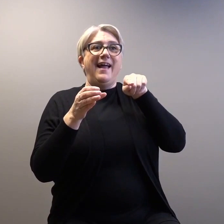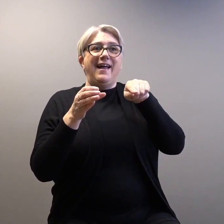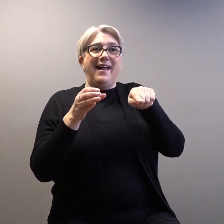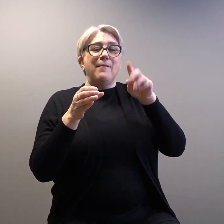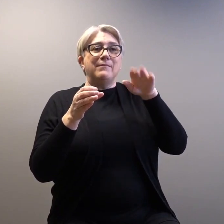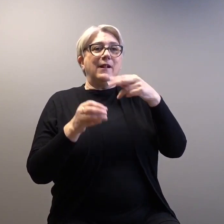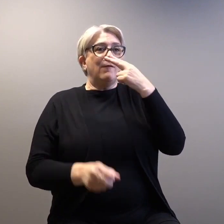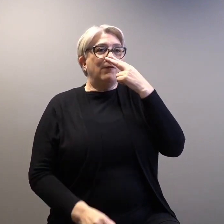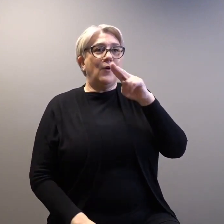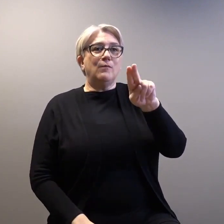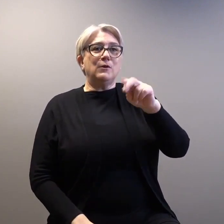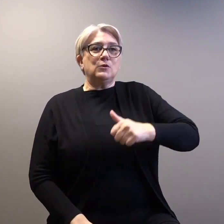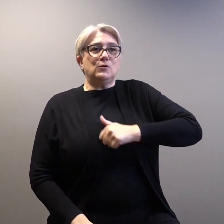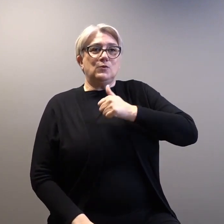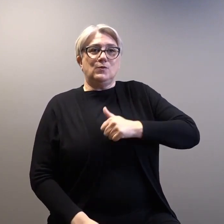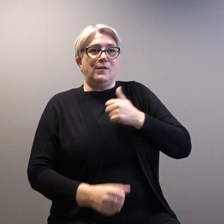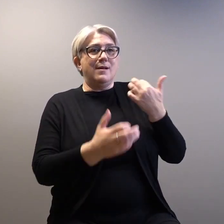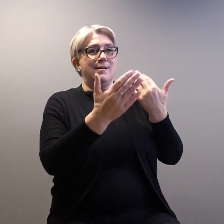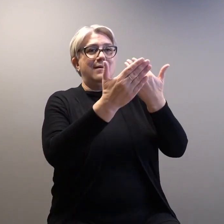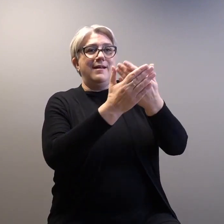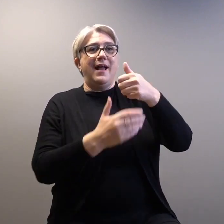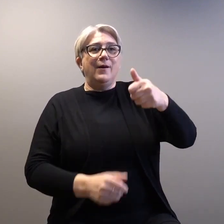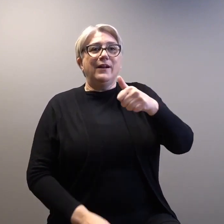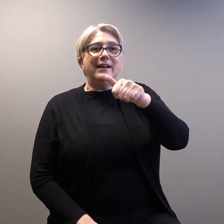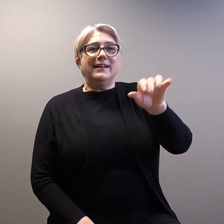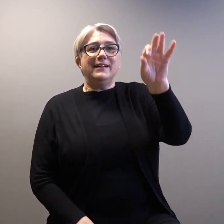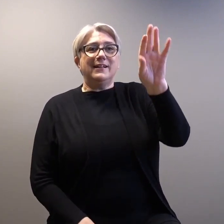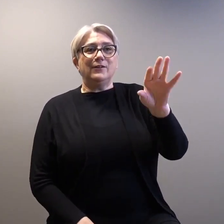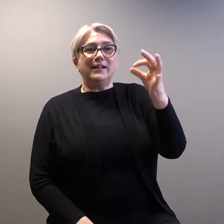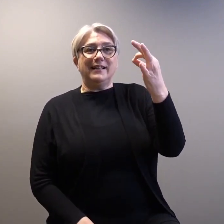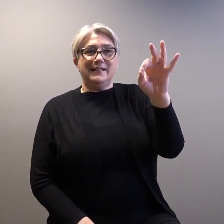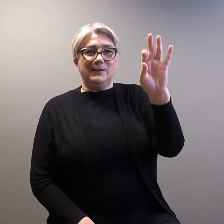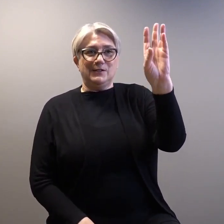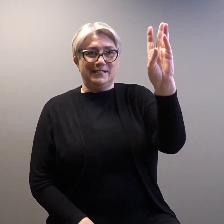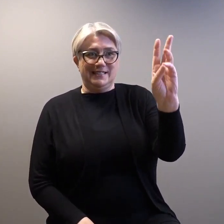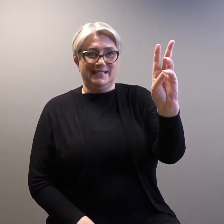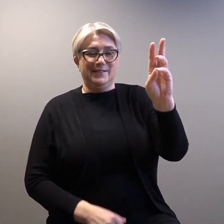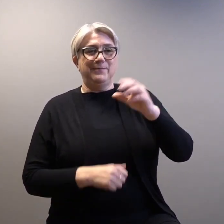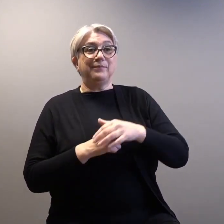Hún var formaður stjórnar til ársins 1996.